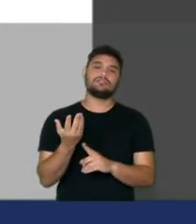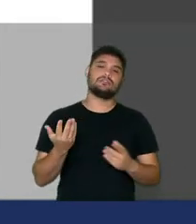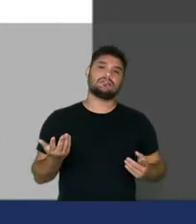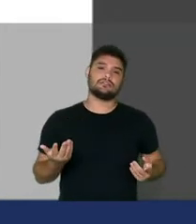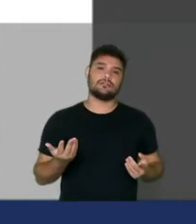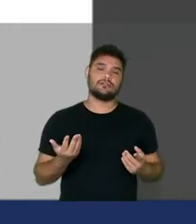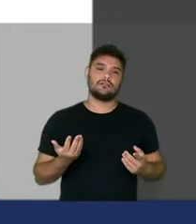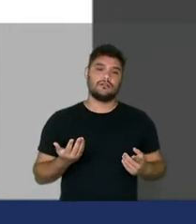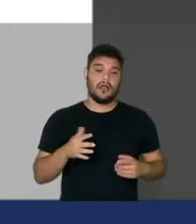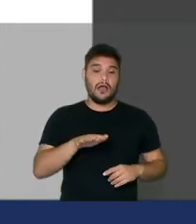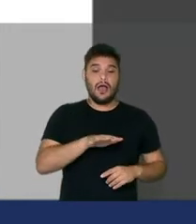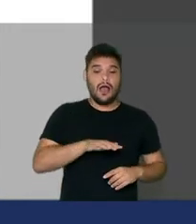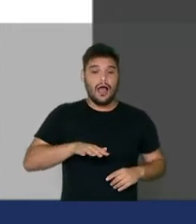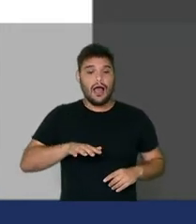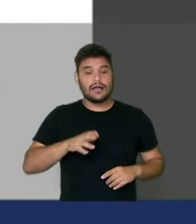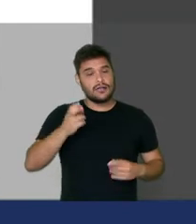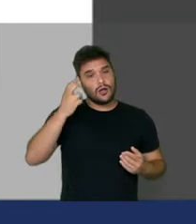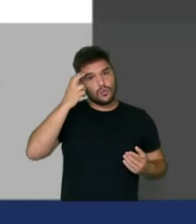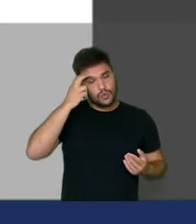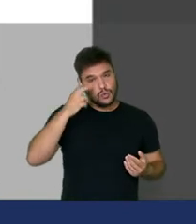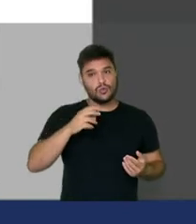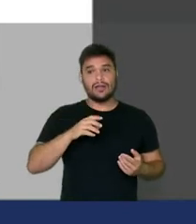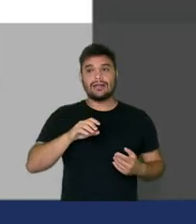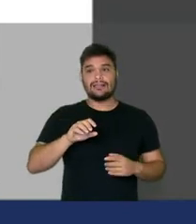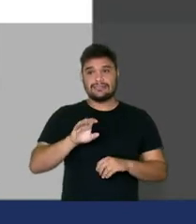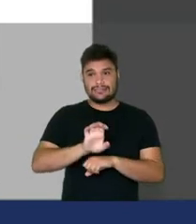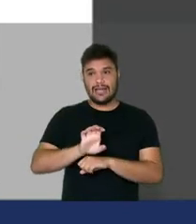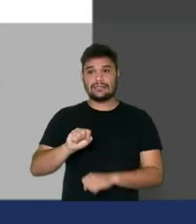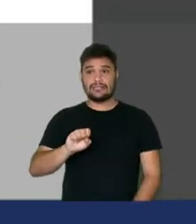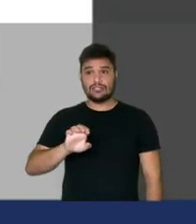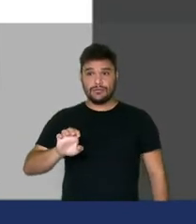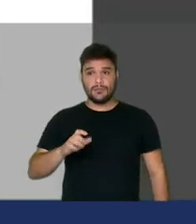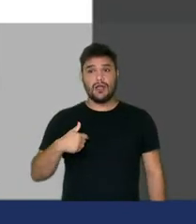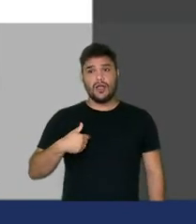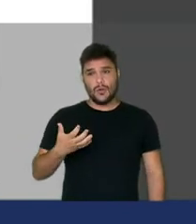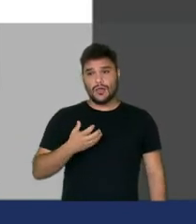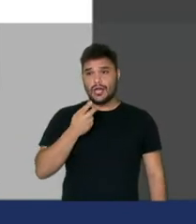EM NOME DE TODOS OS ARTISTAS, E SETORES DA CULTURA SERGIPANA, EU QUERO DIZER QUE